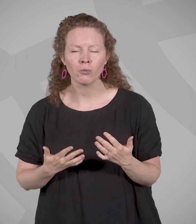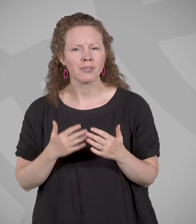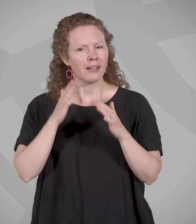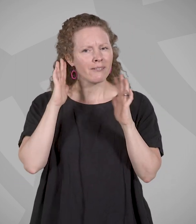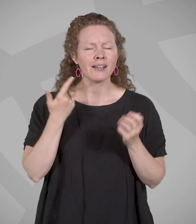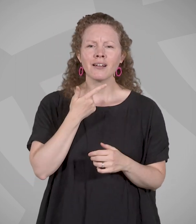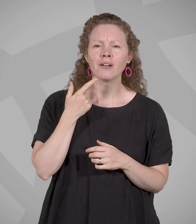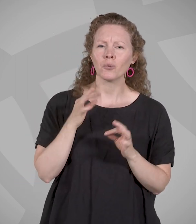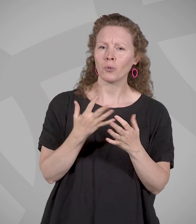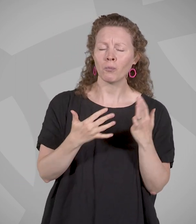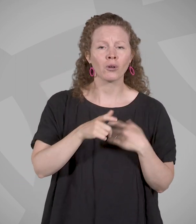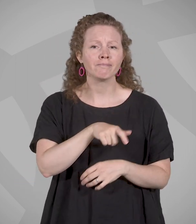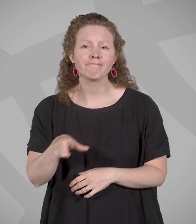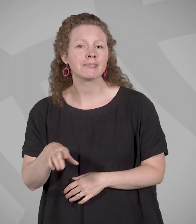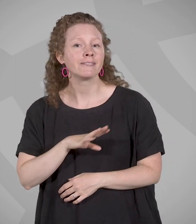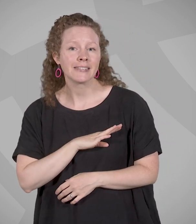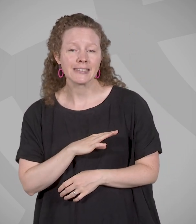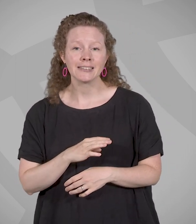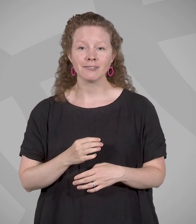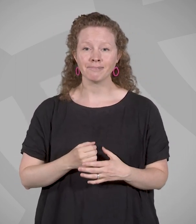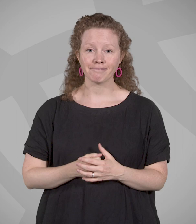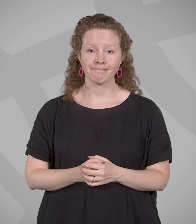Tällä hetkellä heidän tarkkaa lukumääräänsä ei tiedetä.